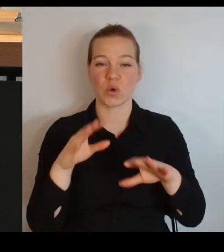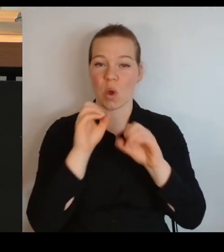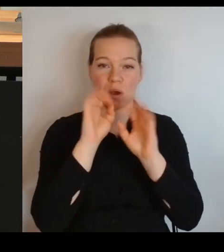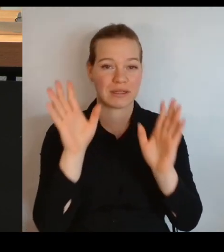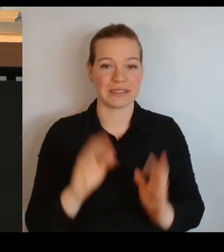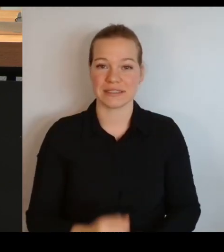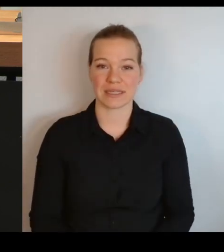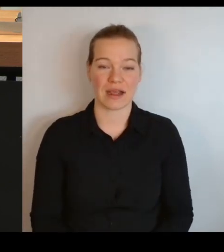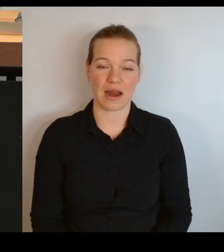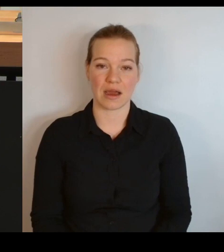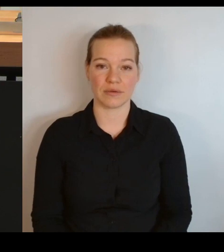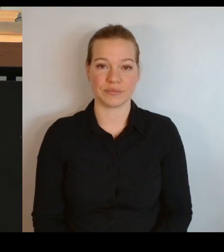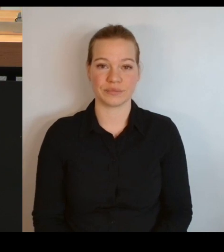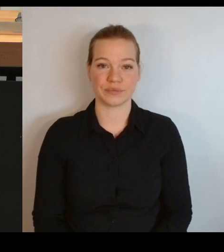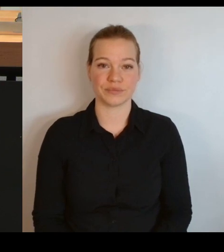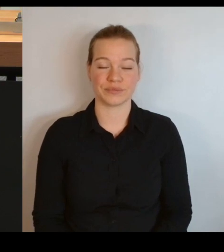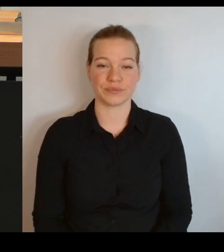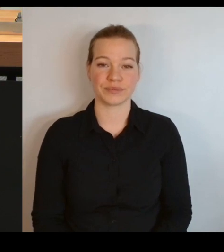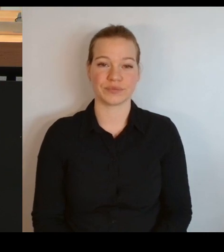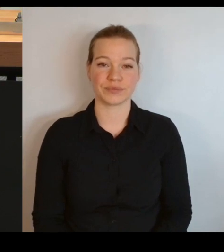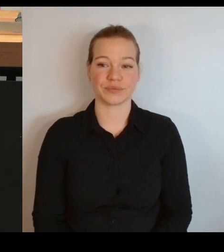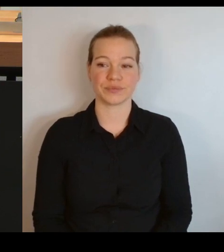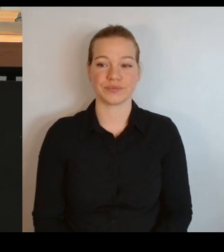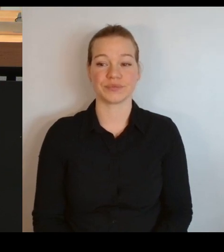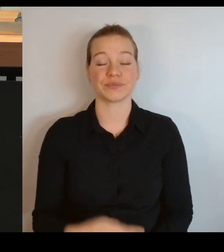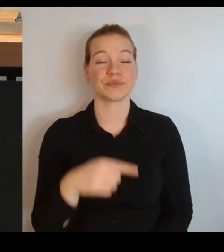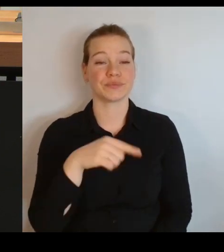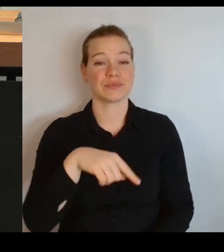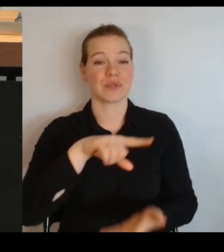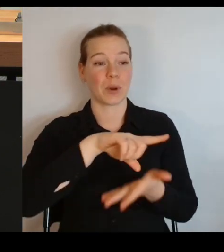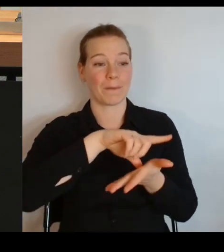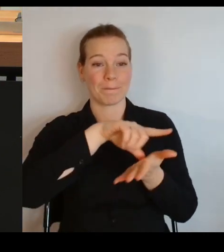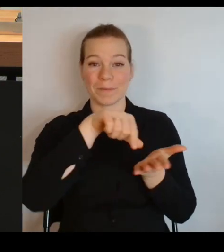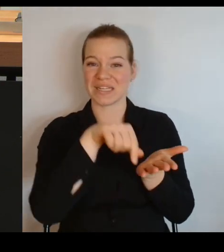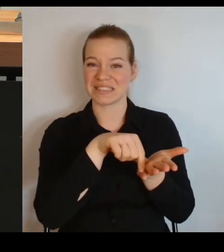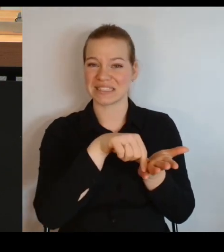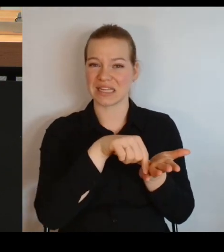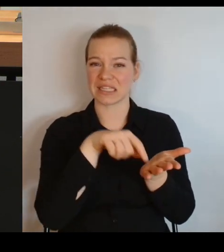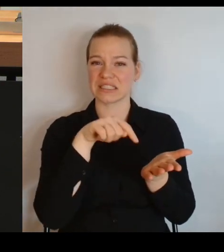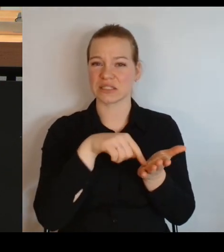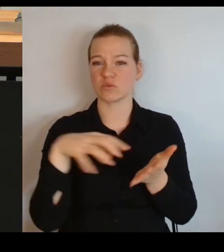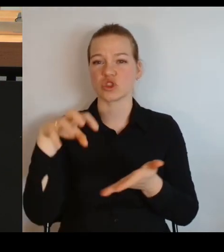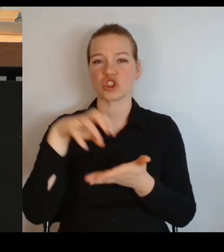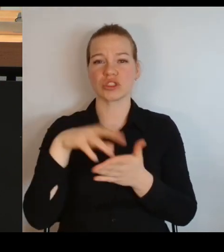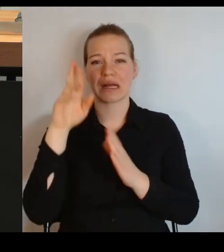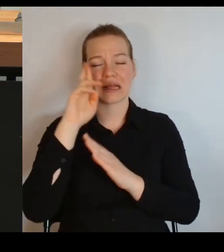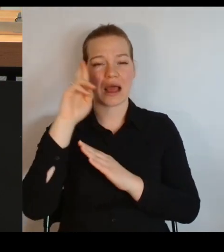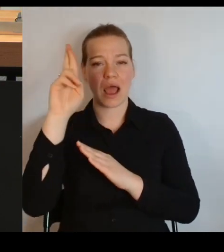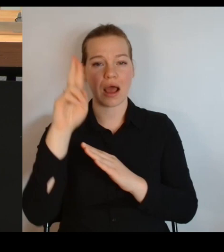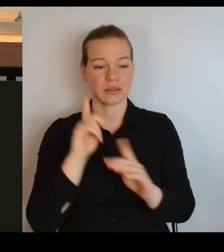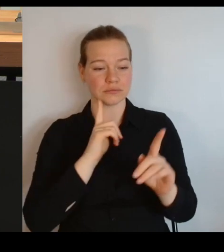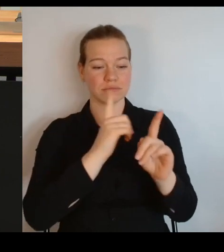Bezirksstadträten reden, werden, die Ihnen alles sagen, dass sie eine riesen Bugwelle vor sich her schieben.